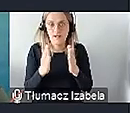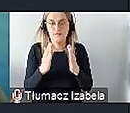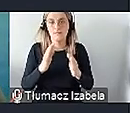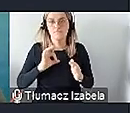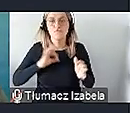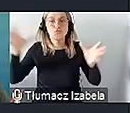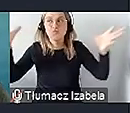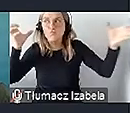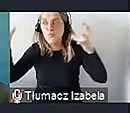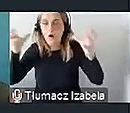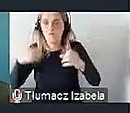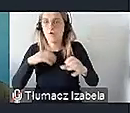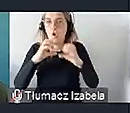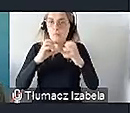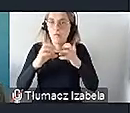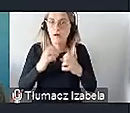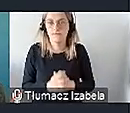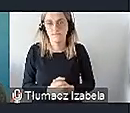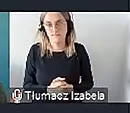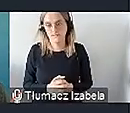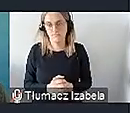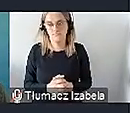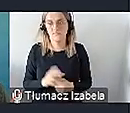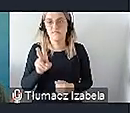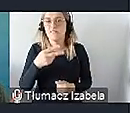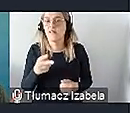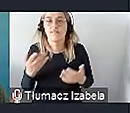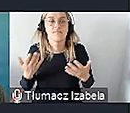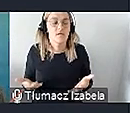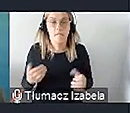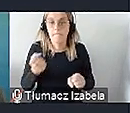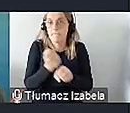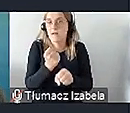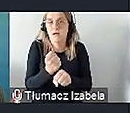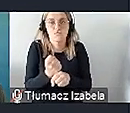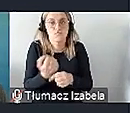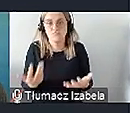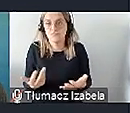kiedy się z kimś komunikujemy. Kiedy pracujemy na przykład przy flipcharcie